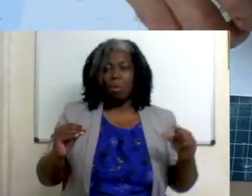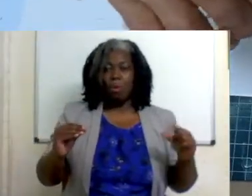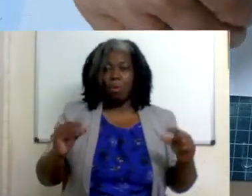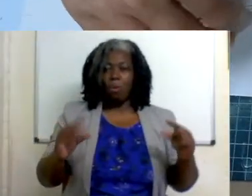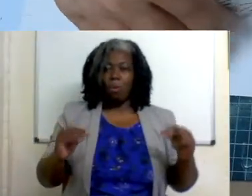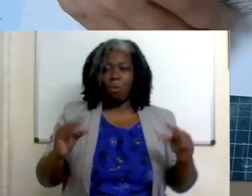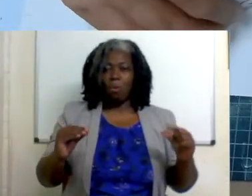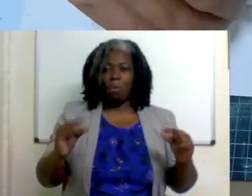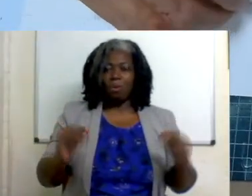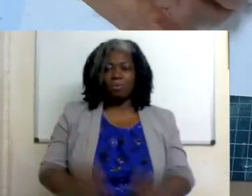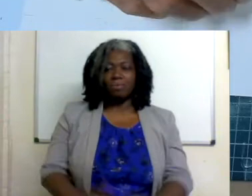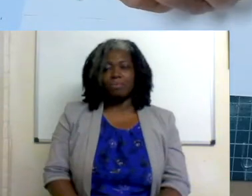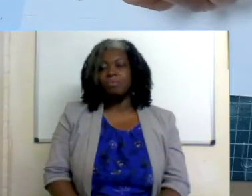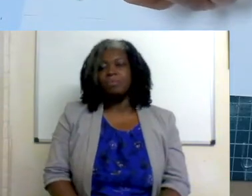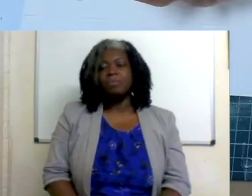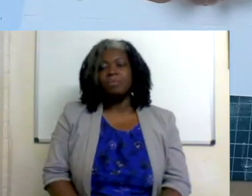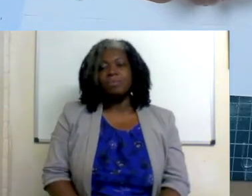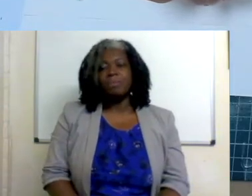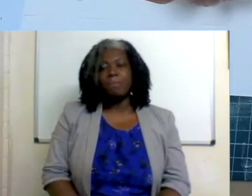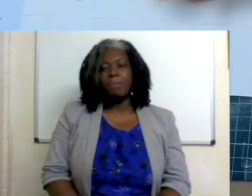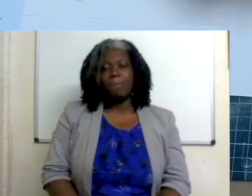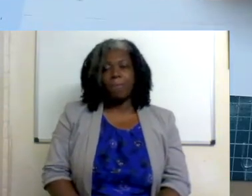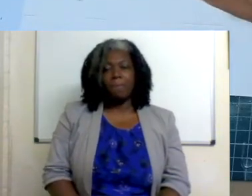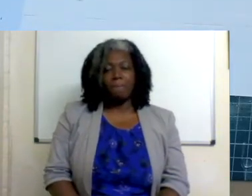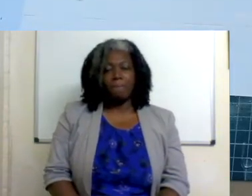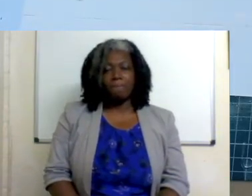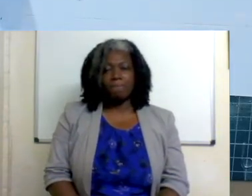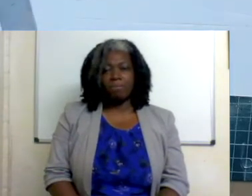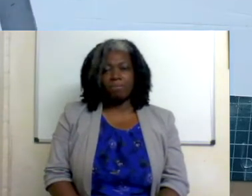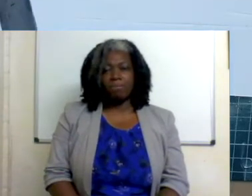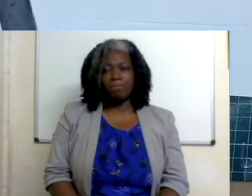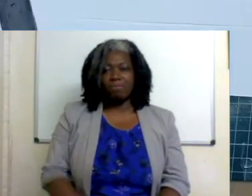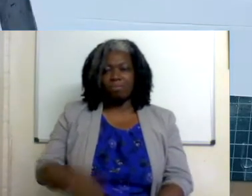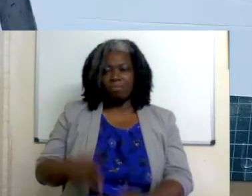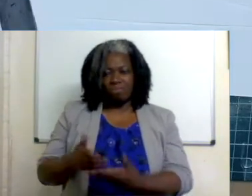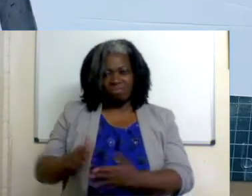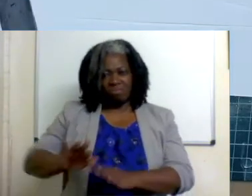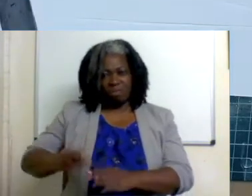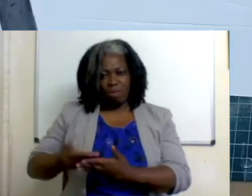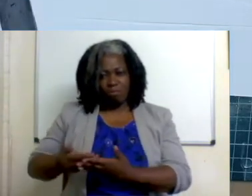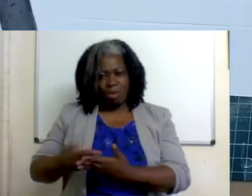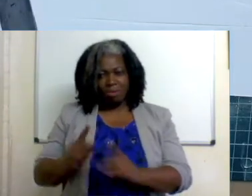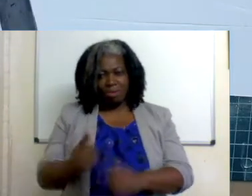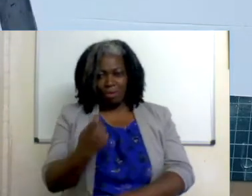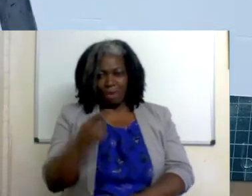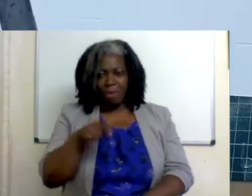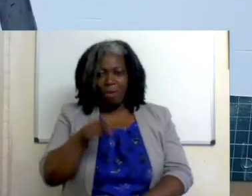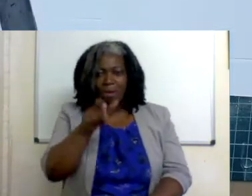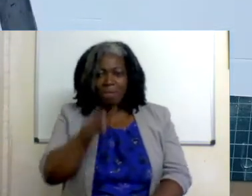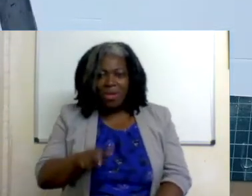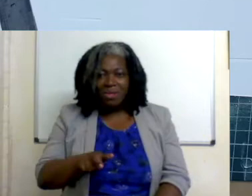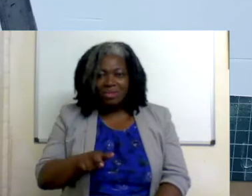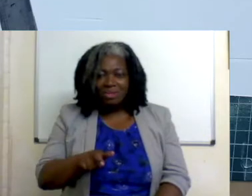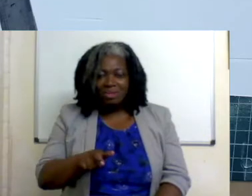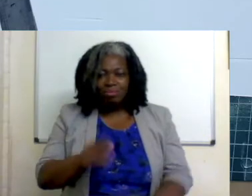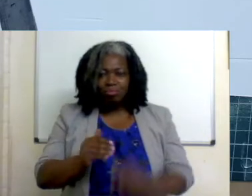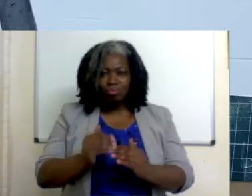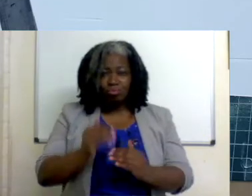Kachna a vrana. Posledni veci na tomto papire, pokud